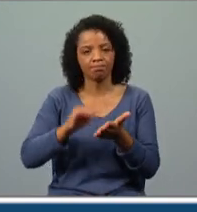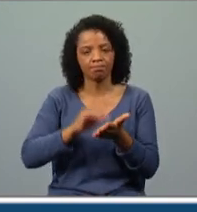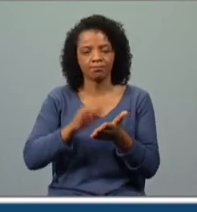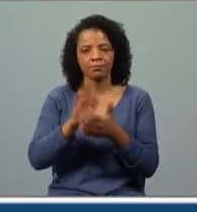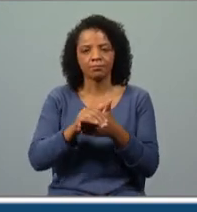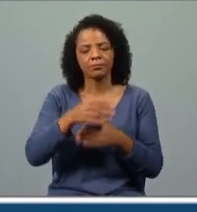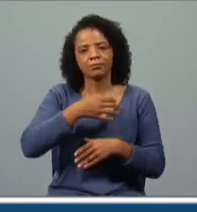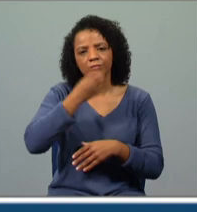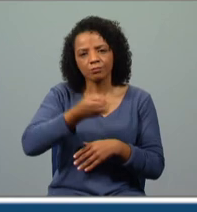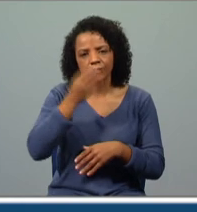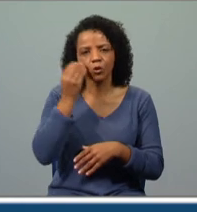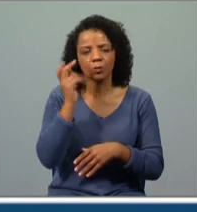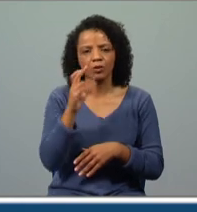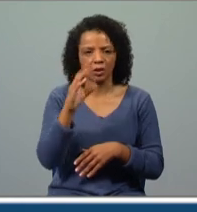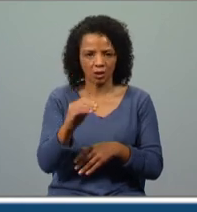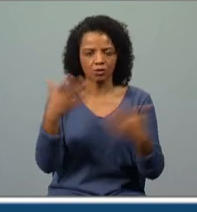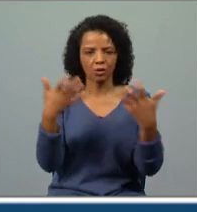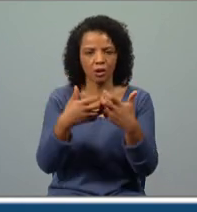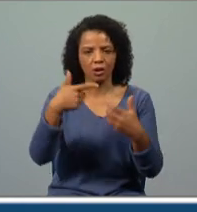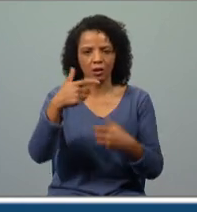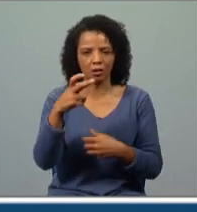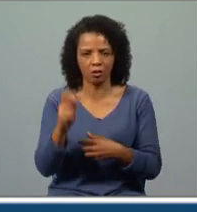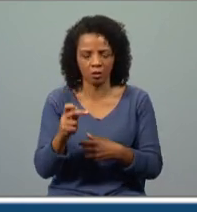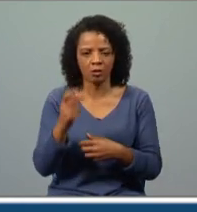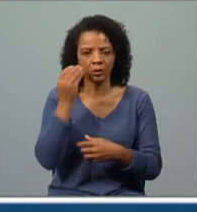Como foram os dez anos passados na guerra de Tróia como teve a ideia do 這十年是如何度過的特洛伊戰爭，你是怎麼想到的